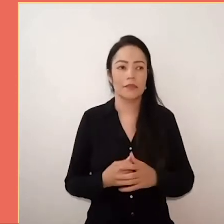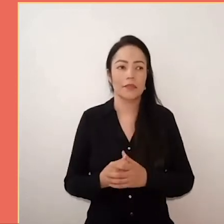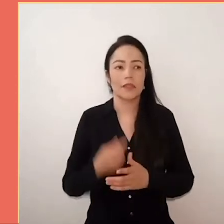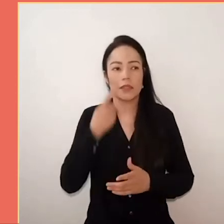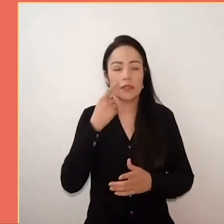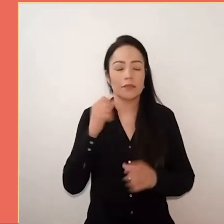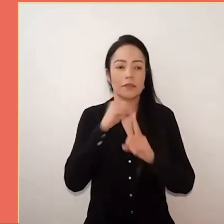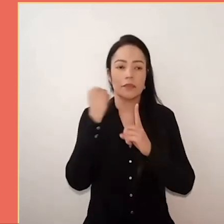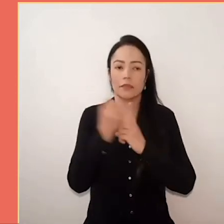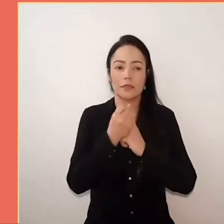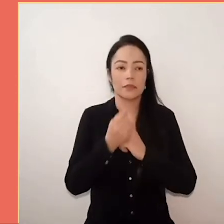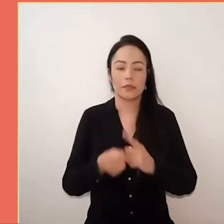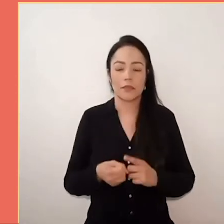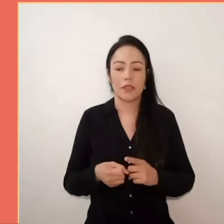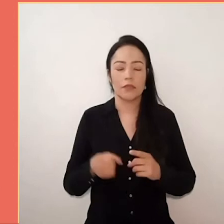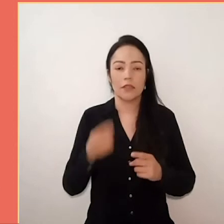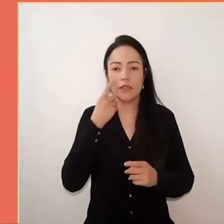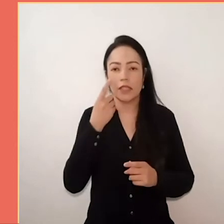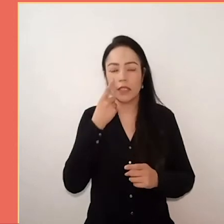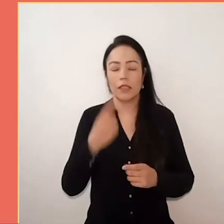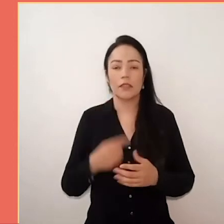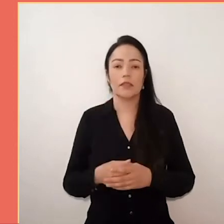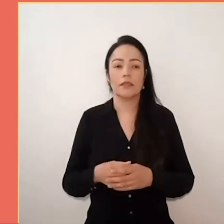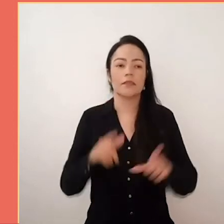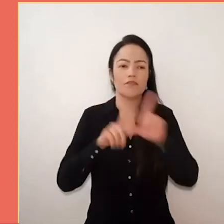Então, é o ataque à literatura, é o ataque à liberdade da infância,